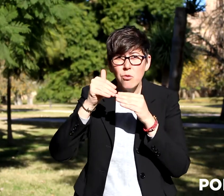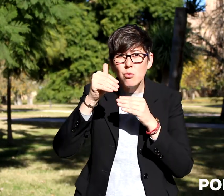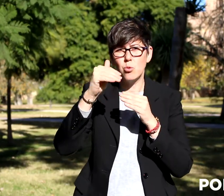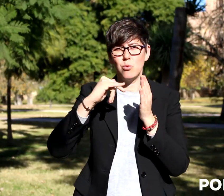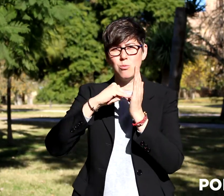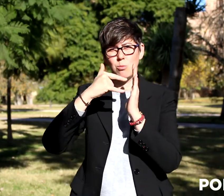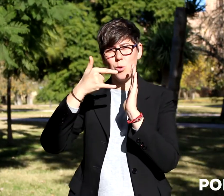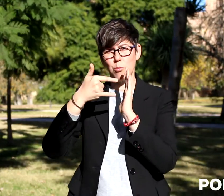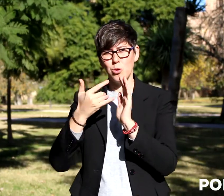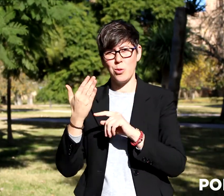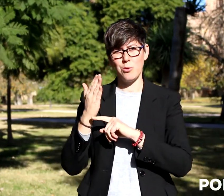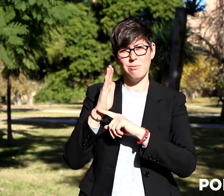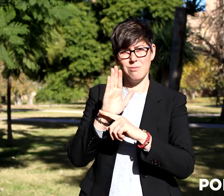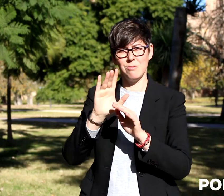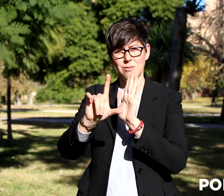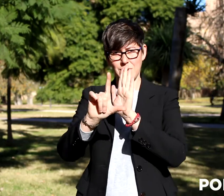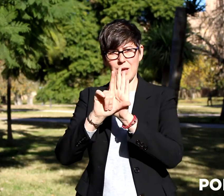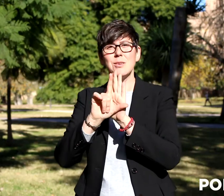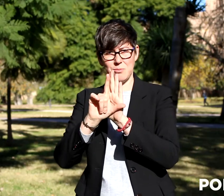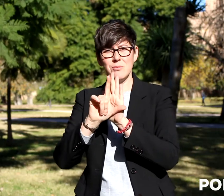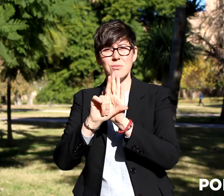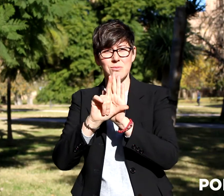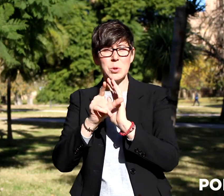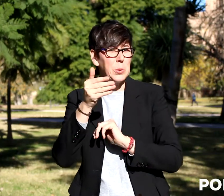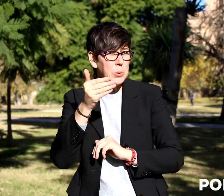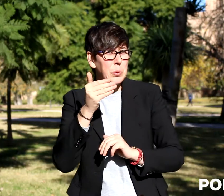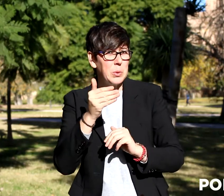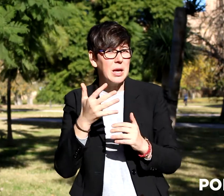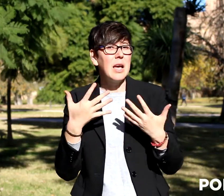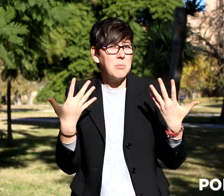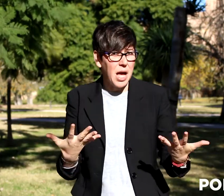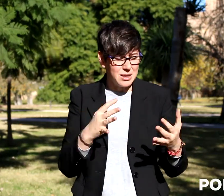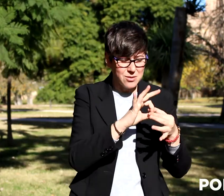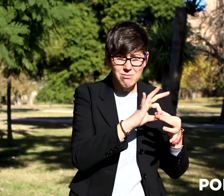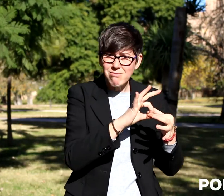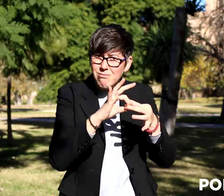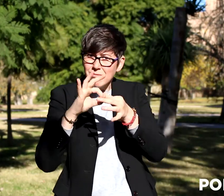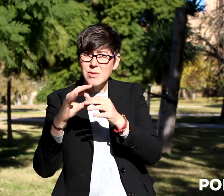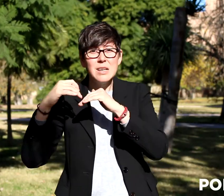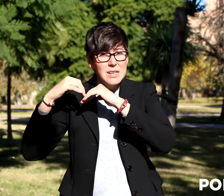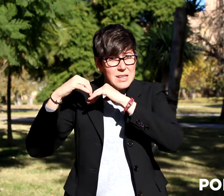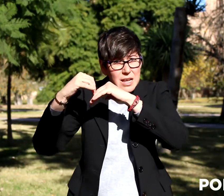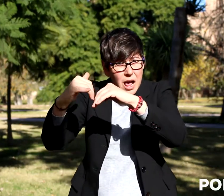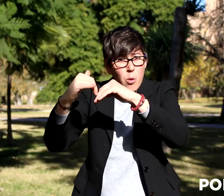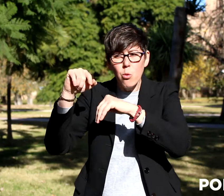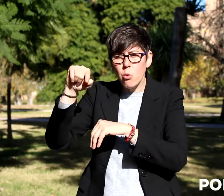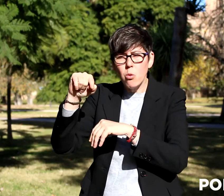modelo energético que en un futuro puede plasmarse en una ley. Eso está estrechamente